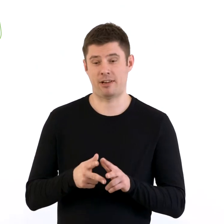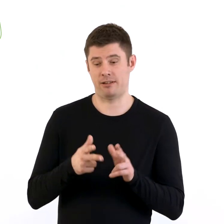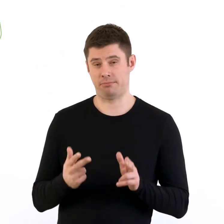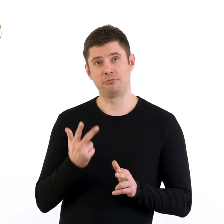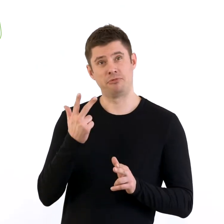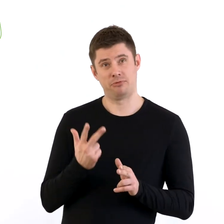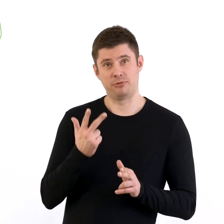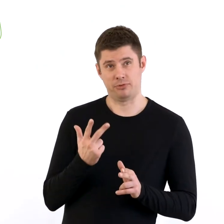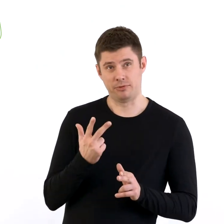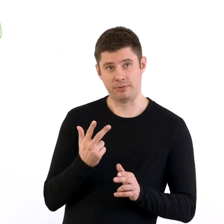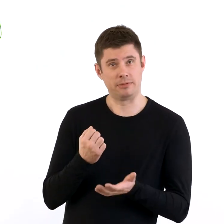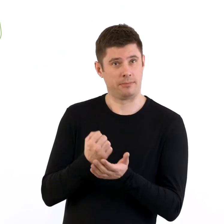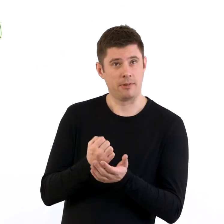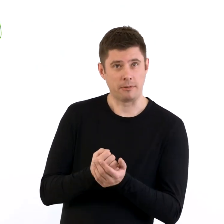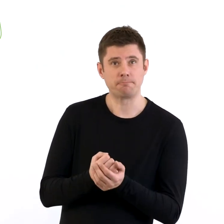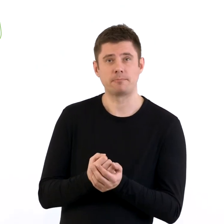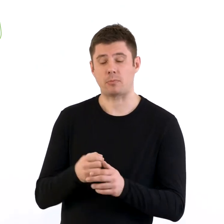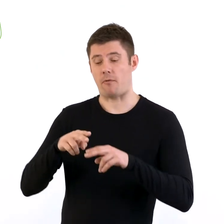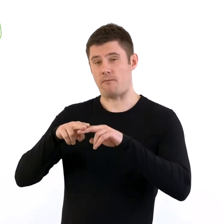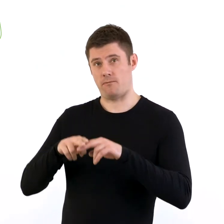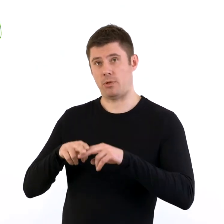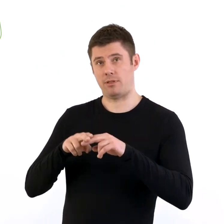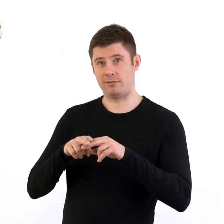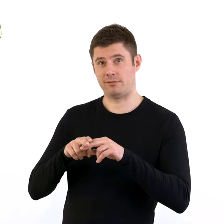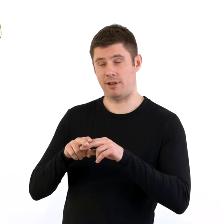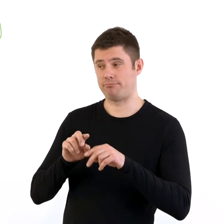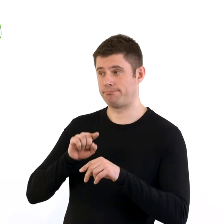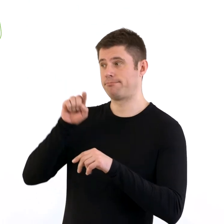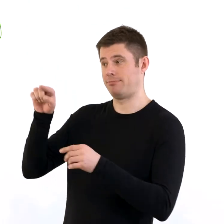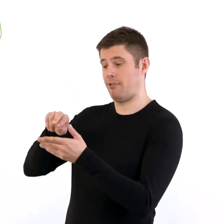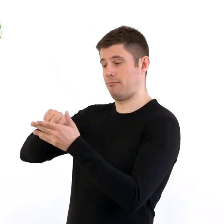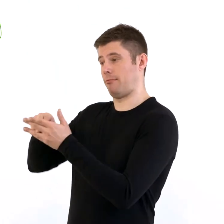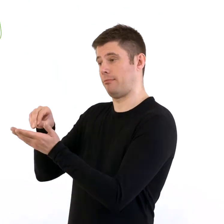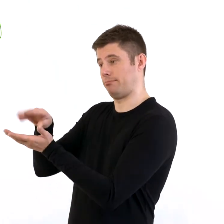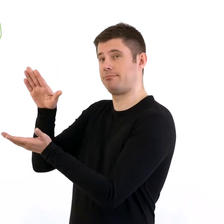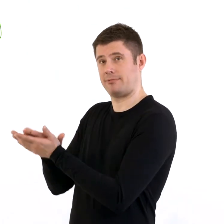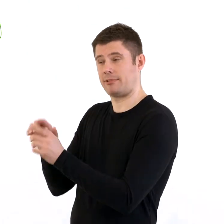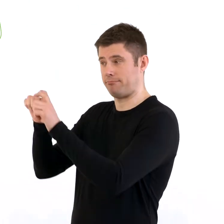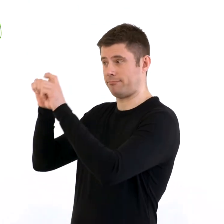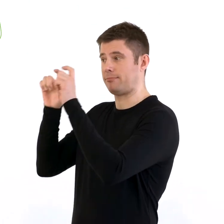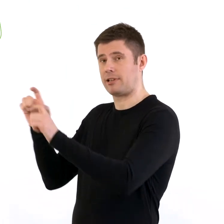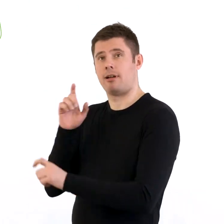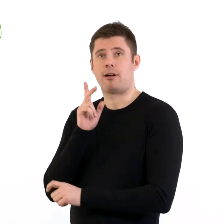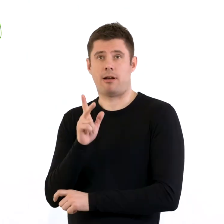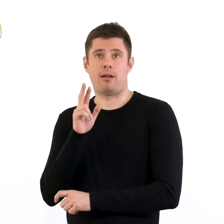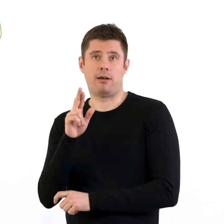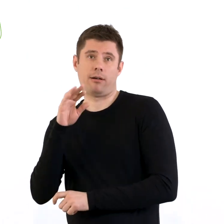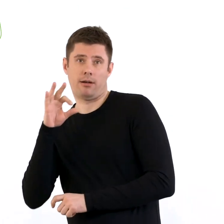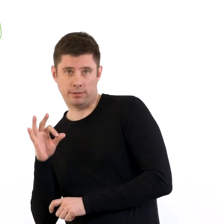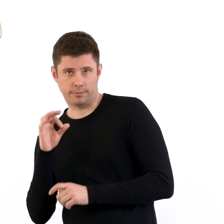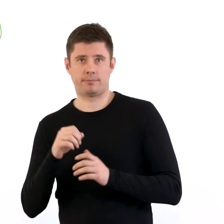Krok 3. Rejestracja fundacji w KRS